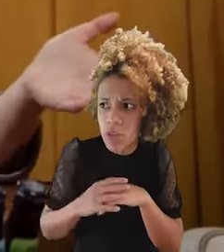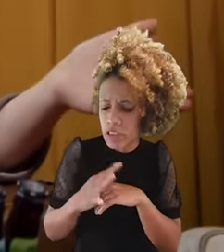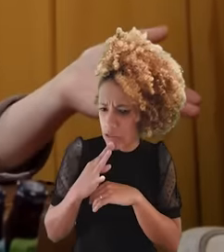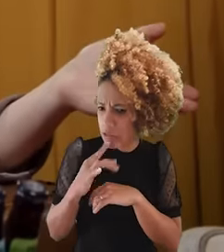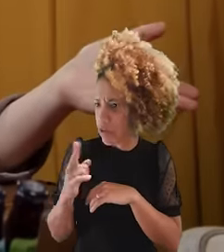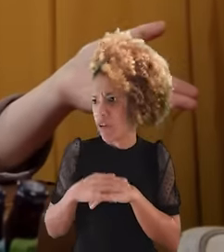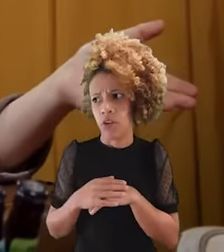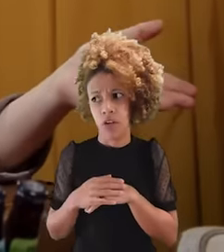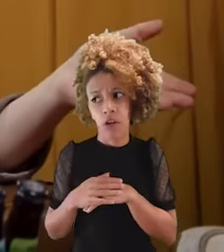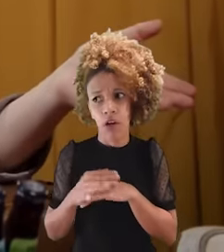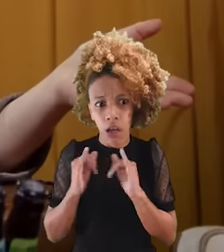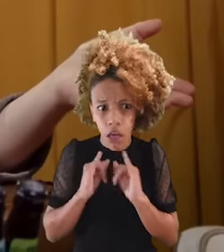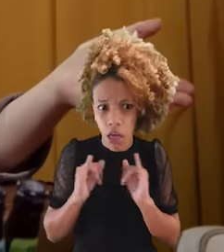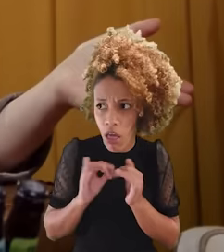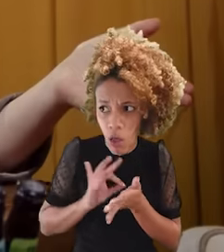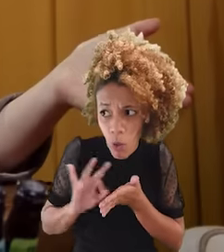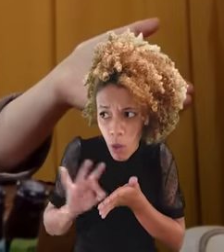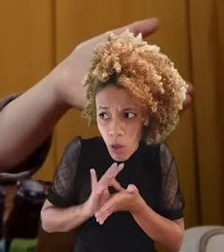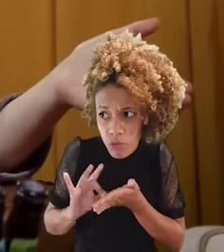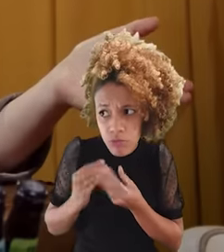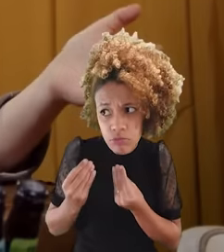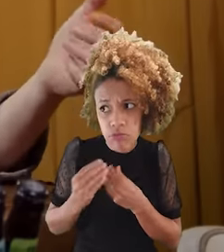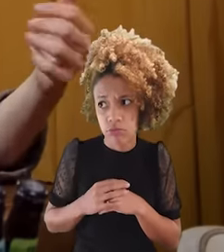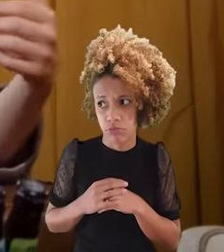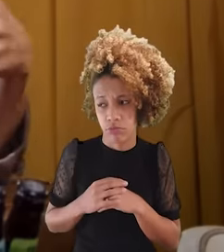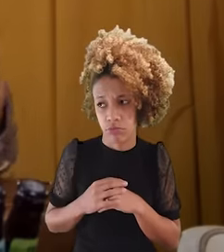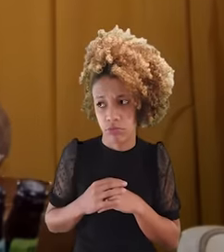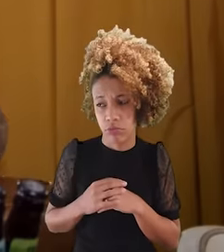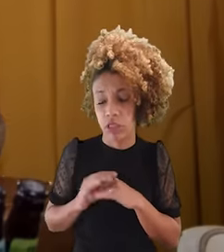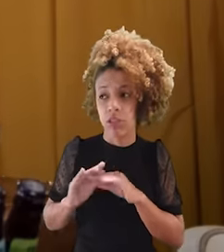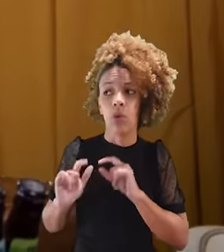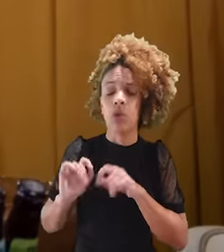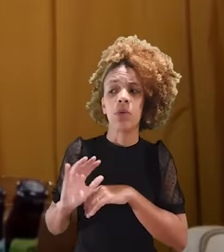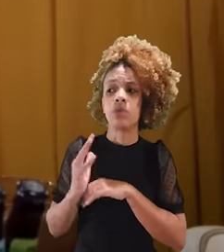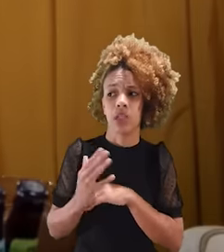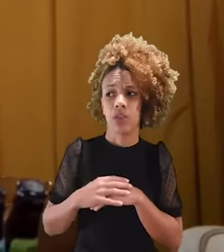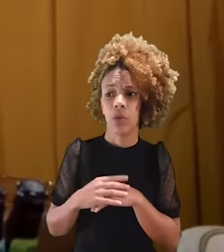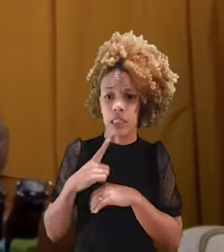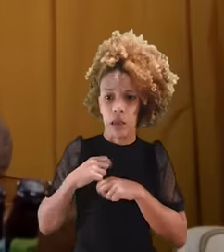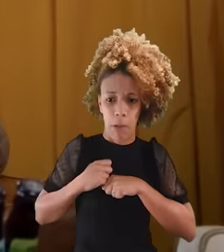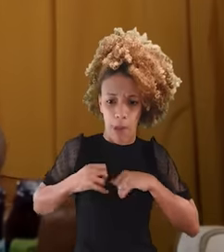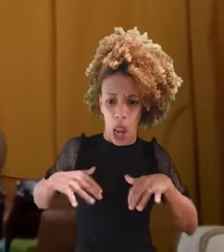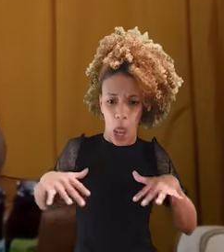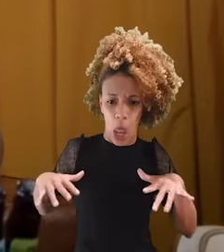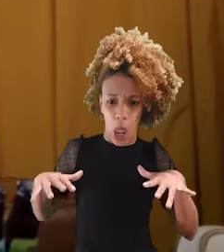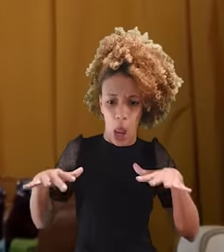plantando ódio né então o que que acontece quando você tem uma polarização plantada E aí a gente